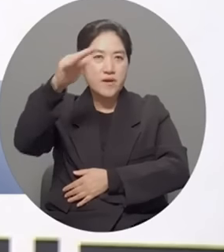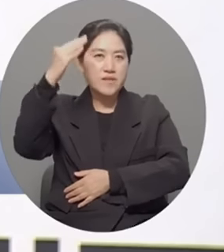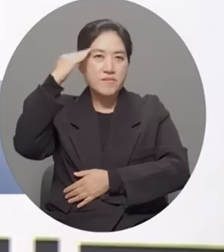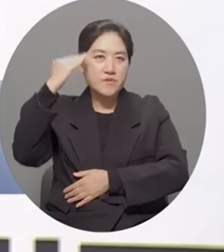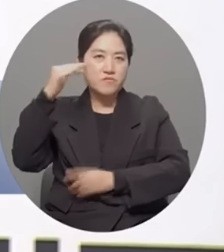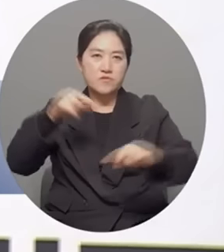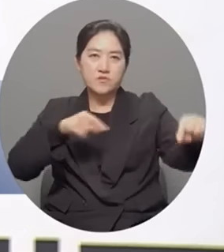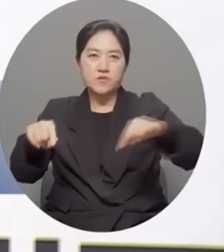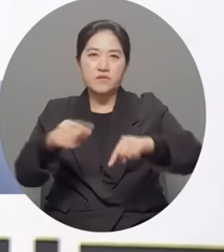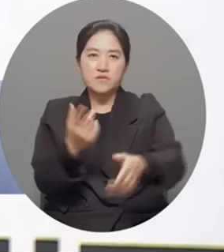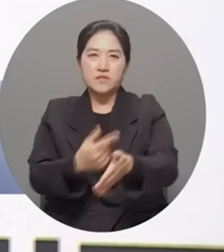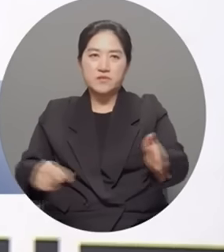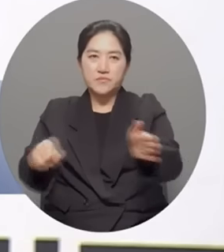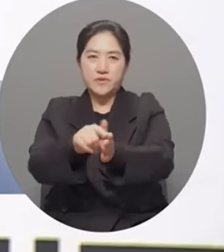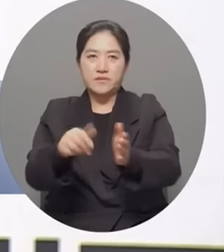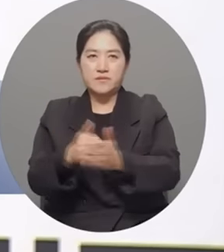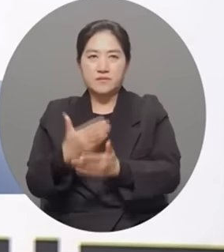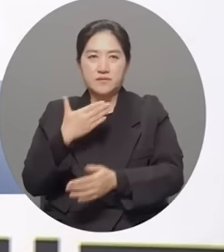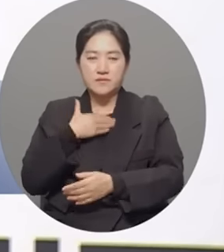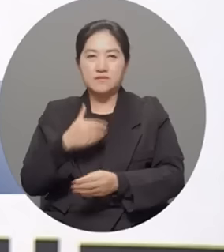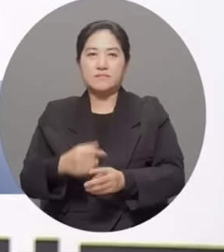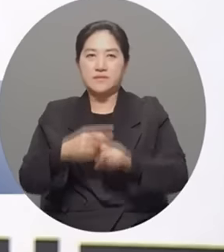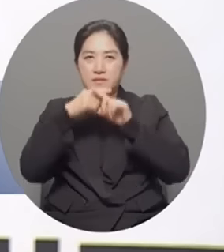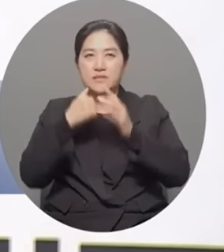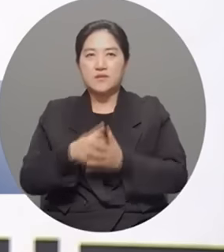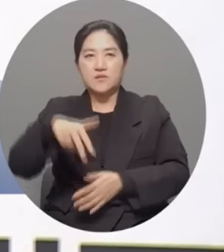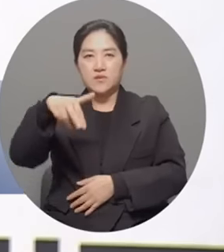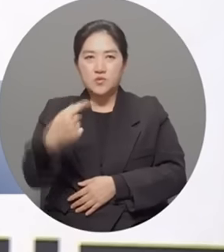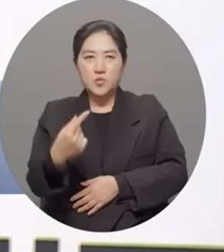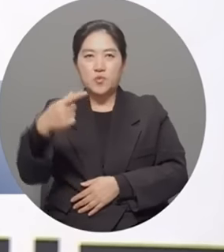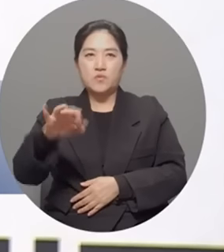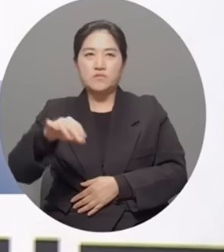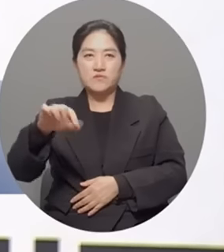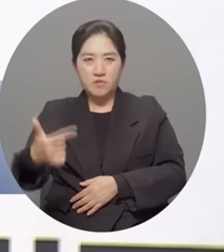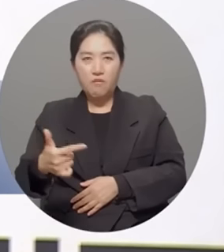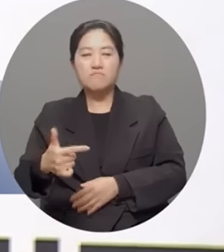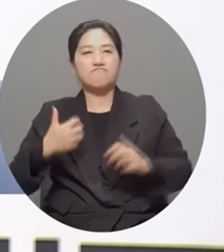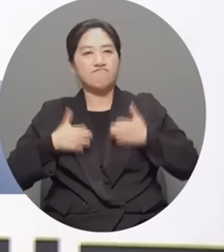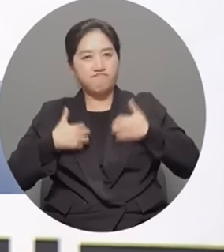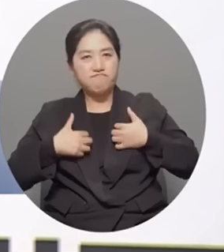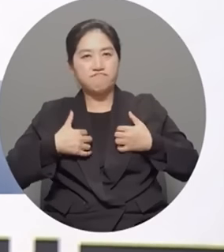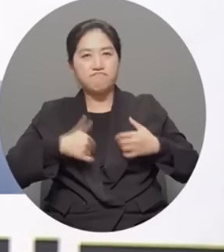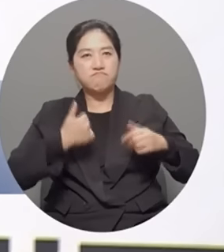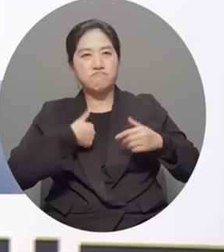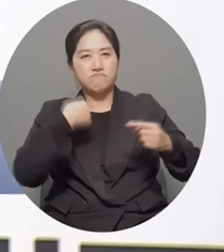이 국면 그리고 향후에 대한민국 정치를 위해서 저는 기꺼이 조응천 의원의 지도를